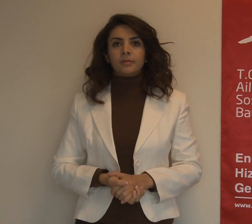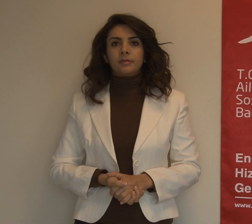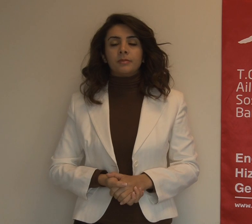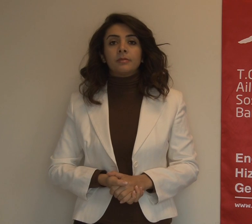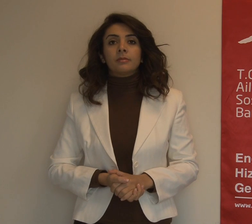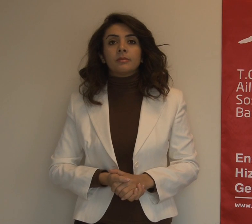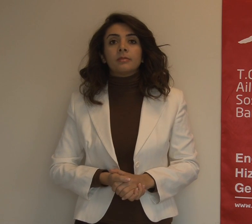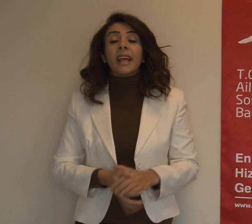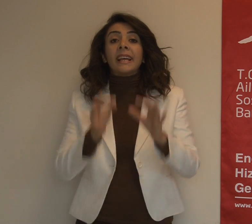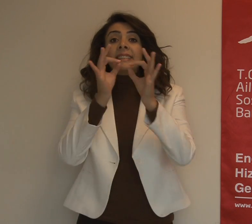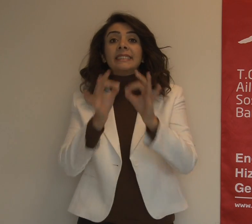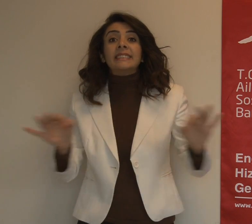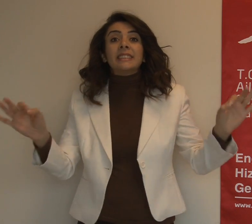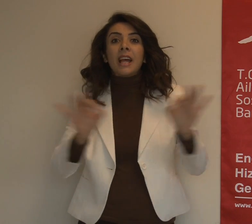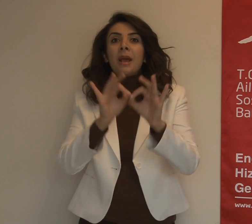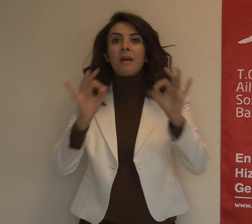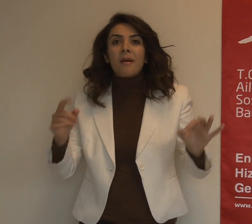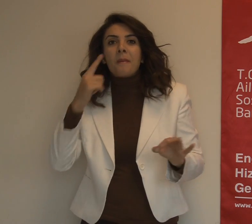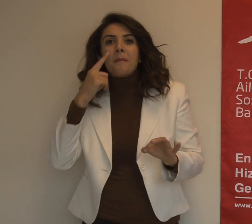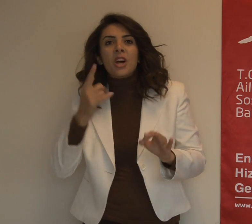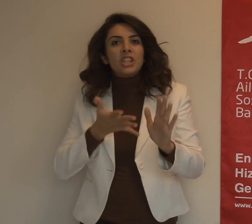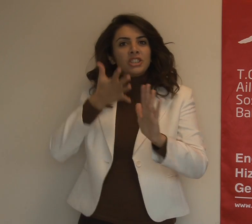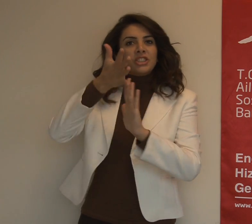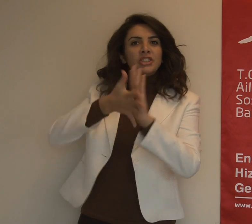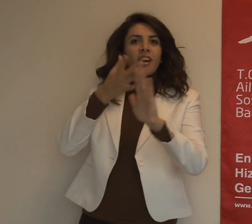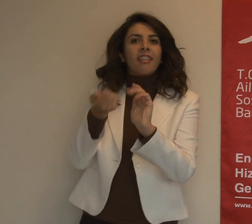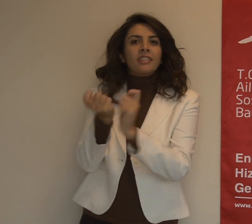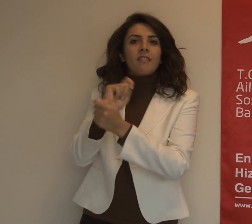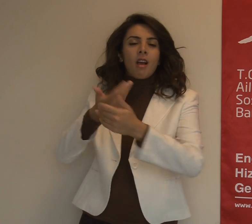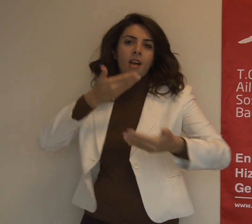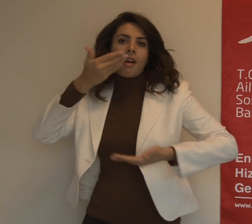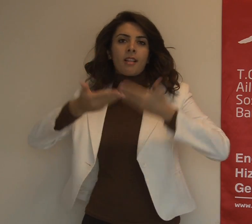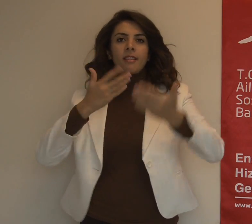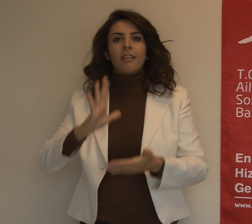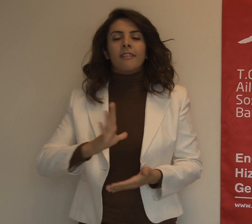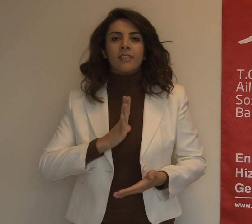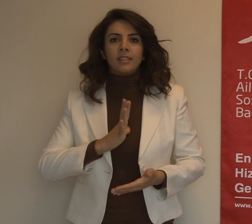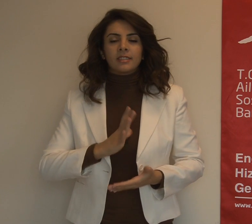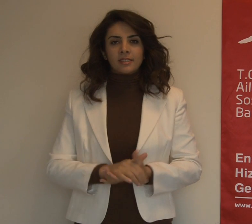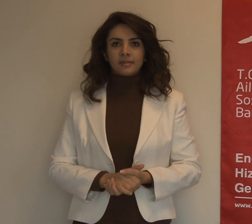İSTİKLAL MARŞI'NIN SÖZLERİ İŞARET DİLİNE ÇEVRİLDİ